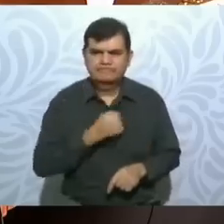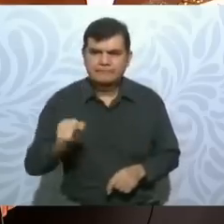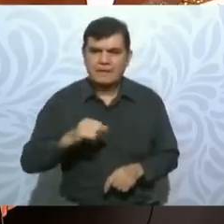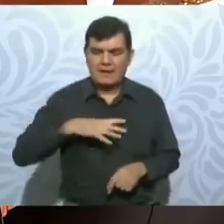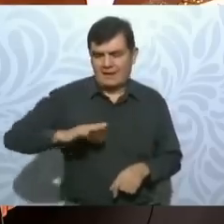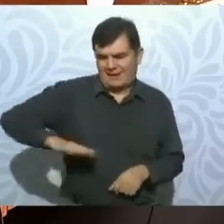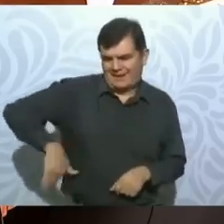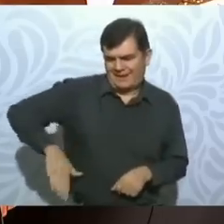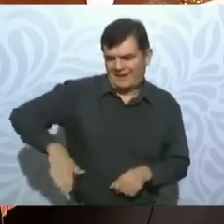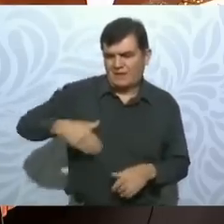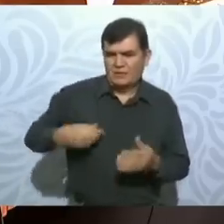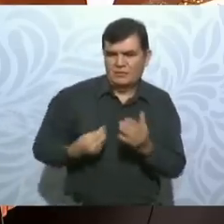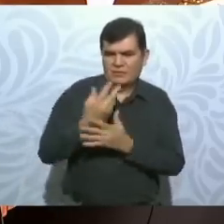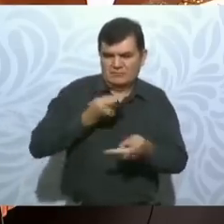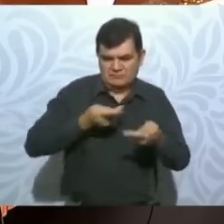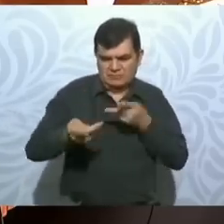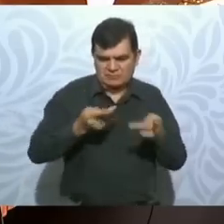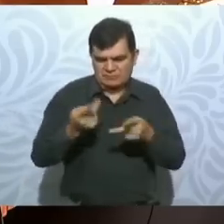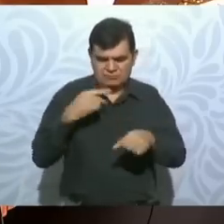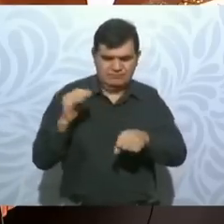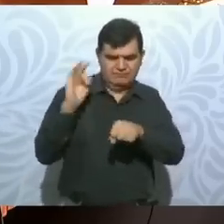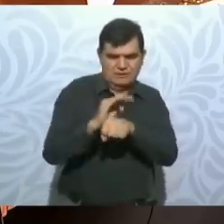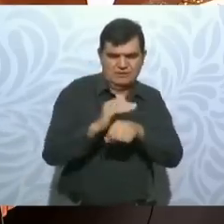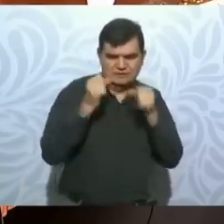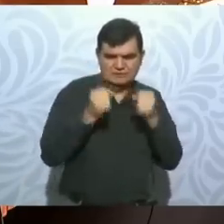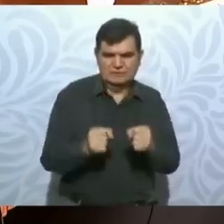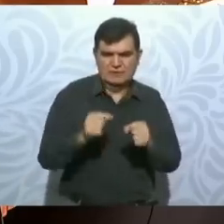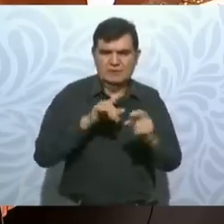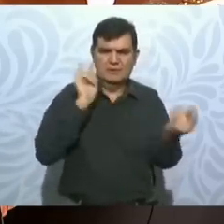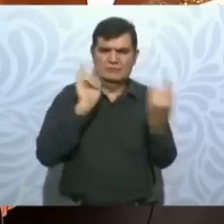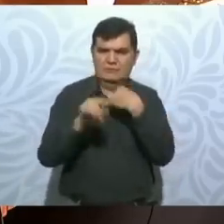se presentó una estrategia para reforzar en la seguridad en carreteras que estará a cargo